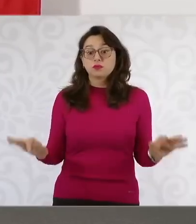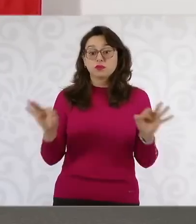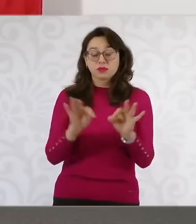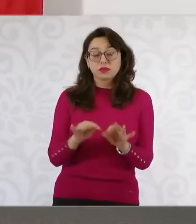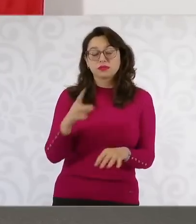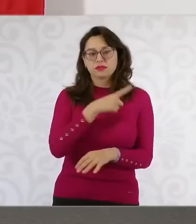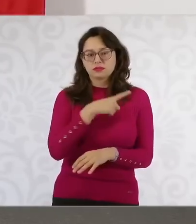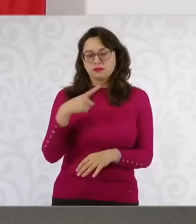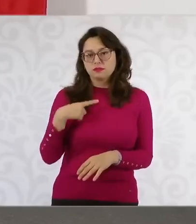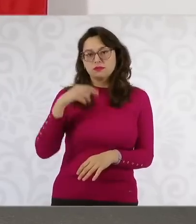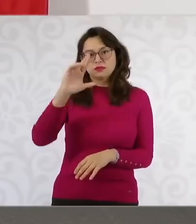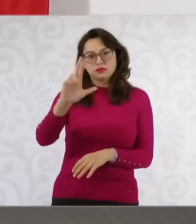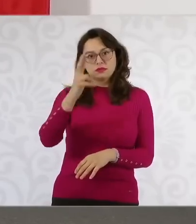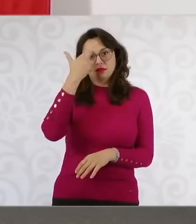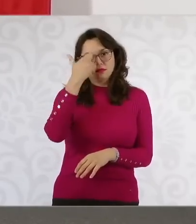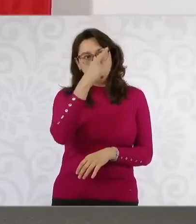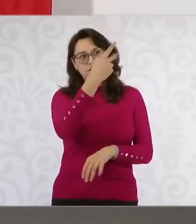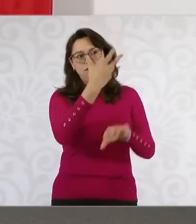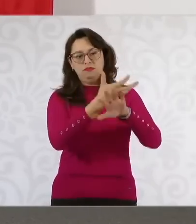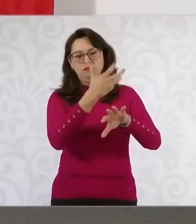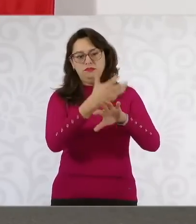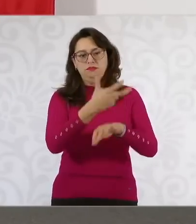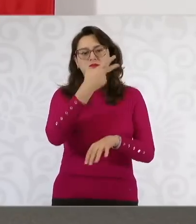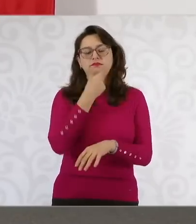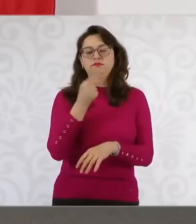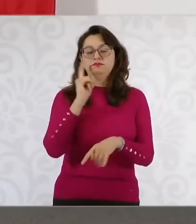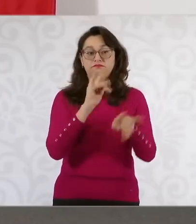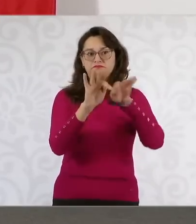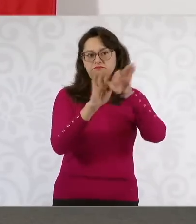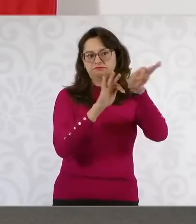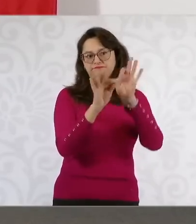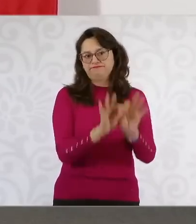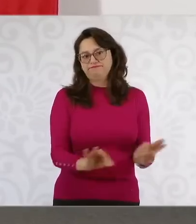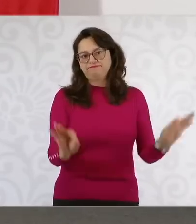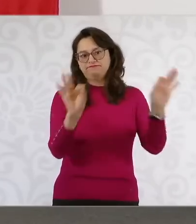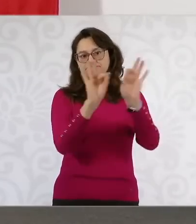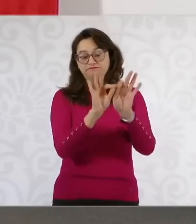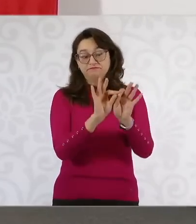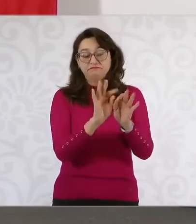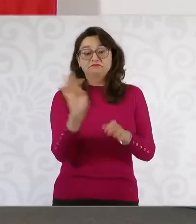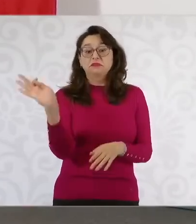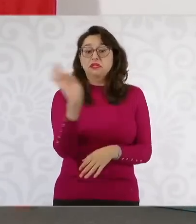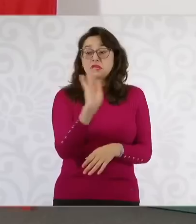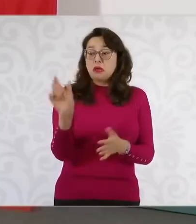en Estados Unidos e y en caso de que llegara a haber una deportación tenemos ya un plan que